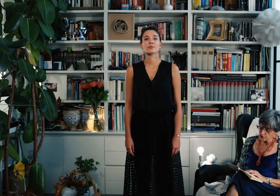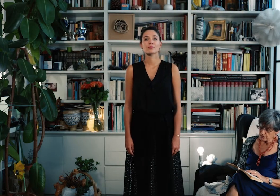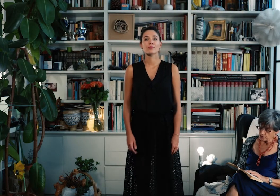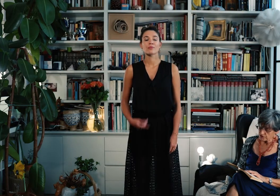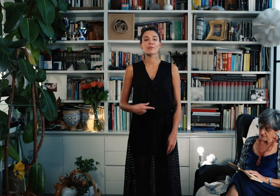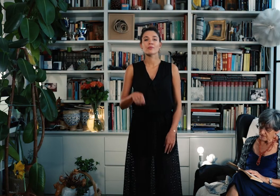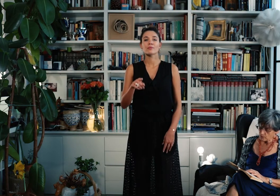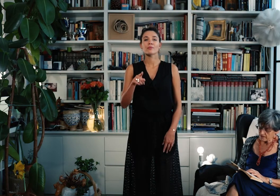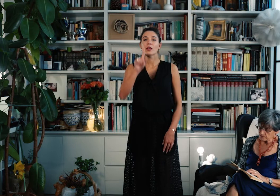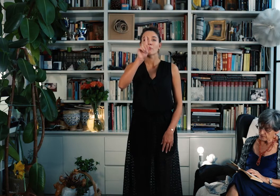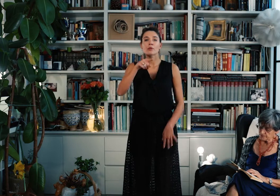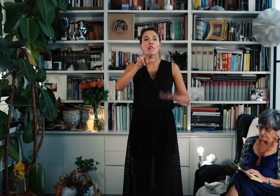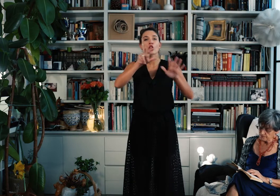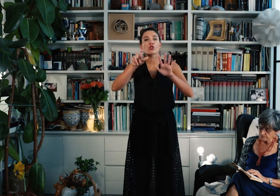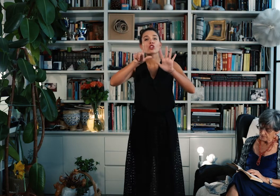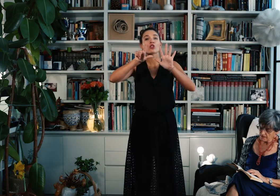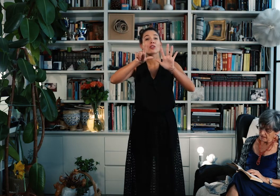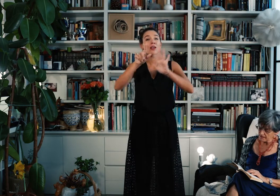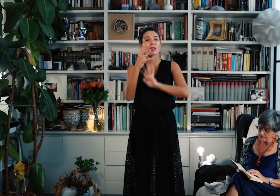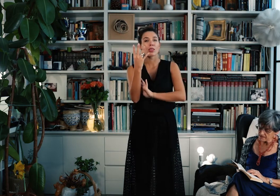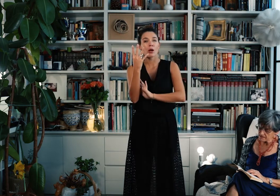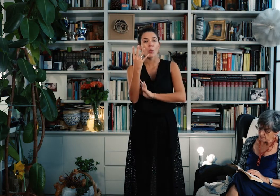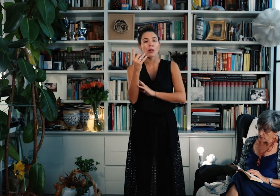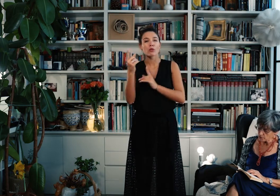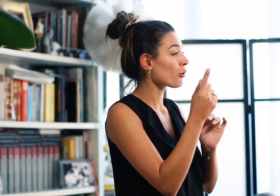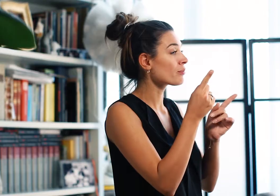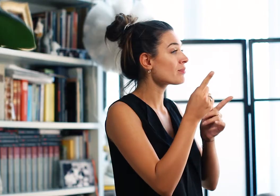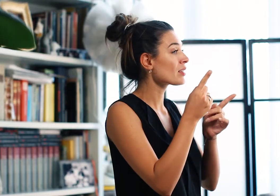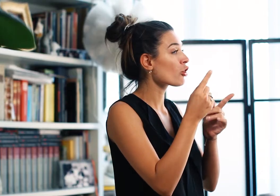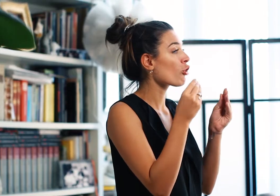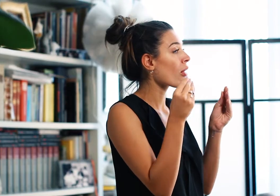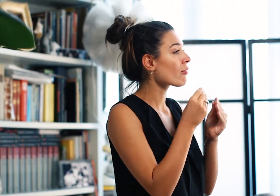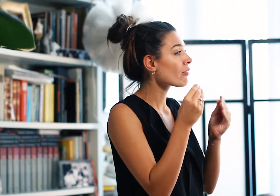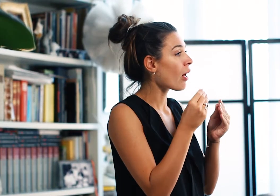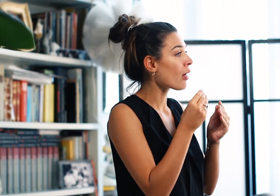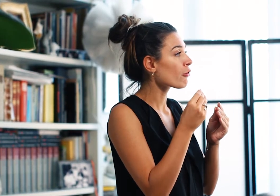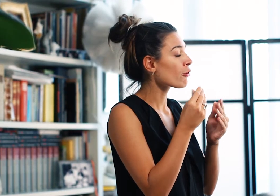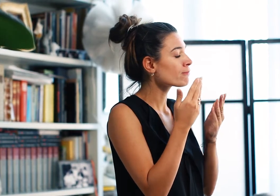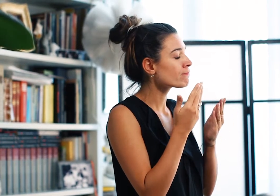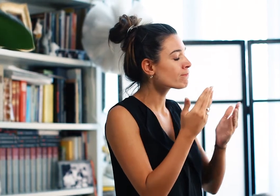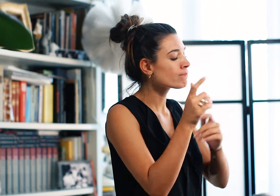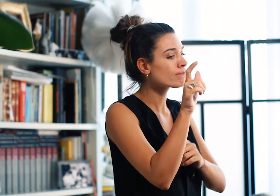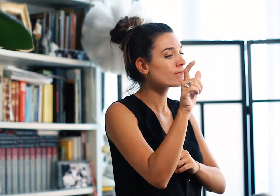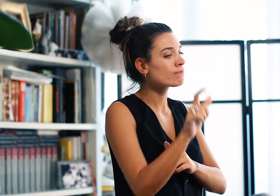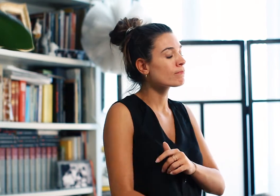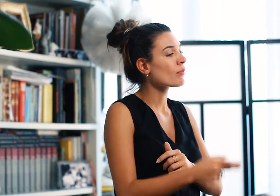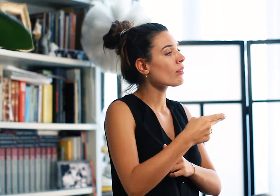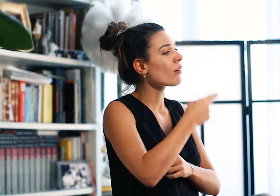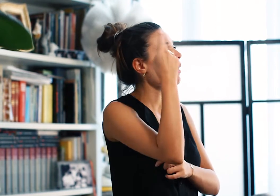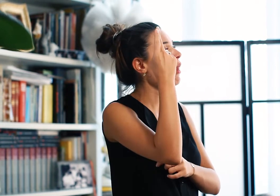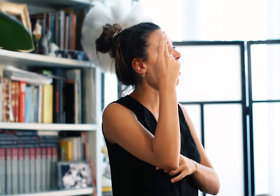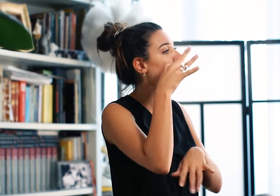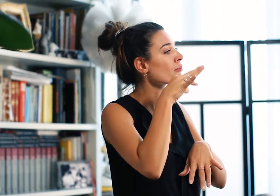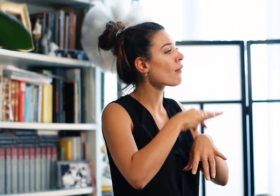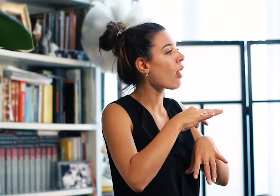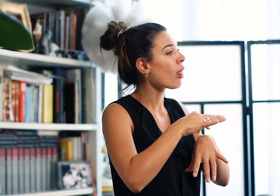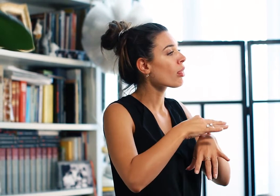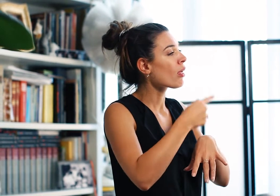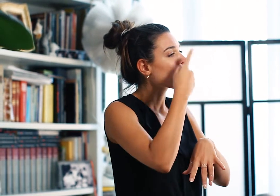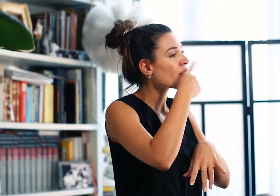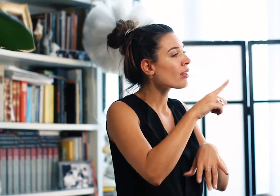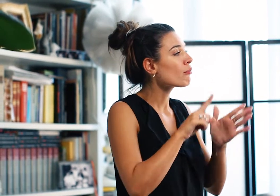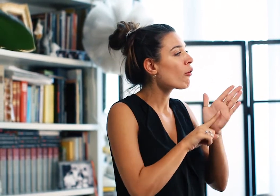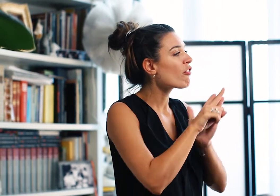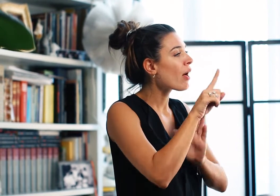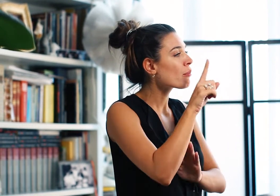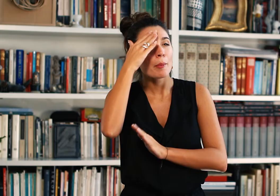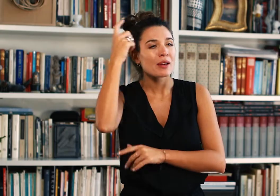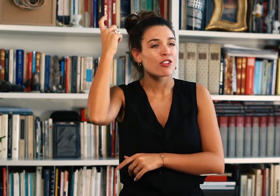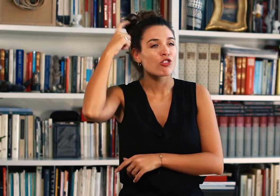Nell'inverno del 1874 Helene si ammalò di una febbre cerebrale che nessun